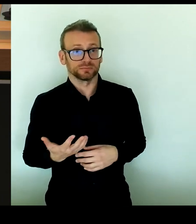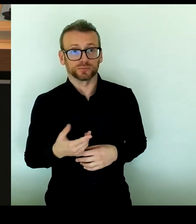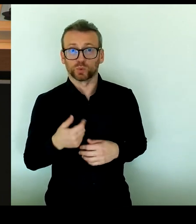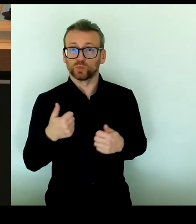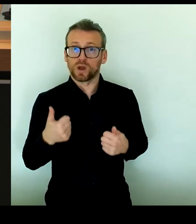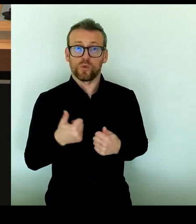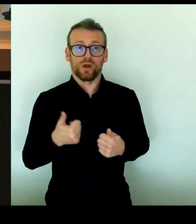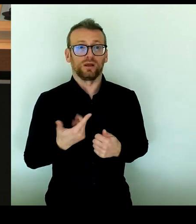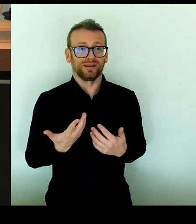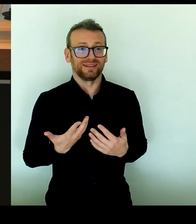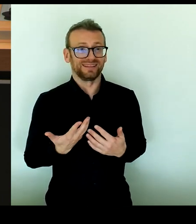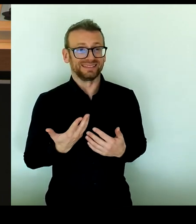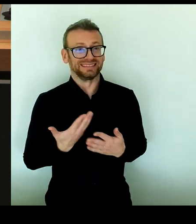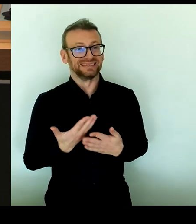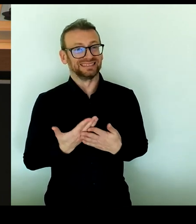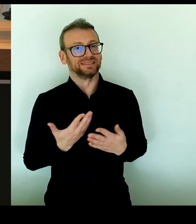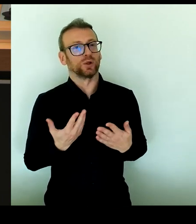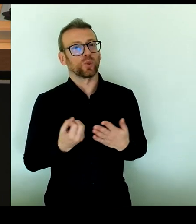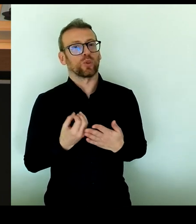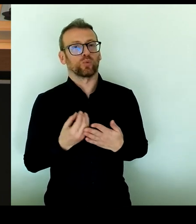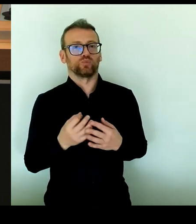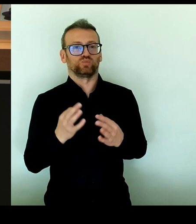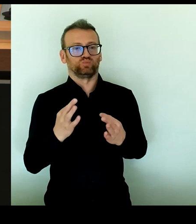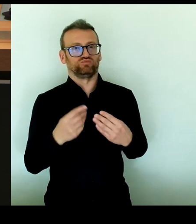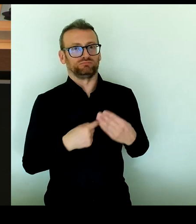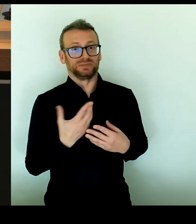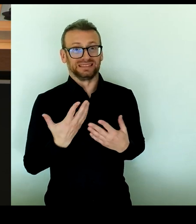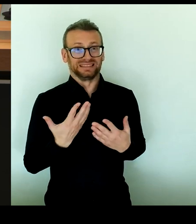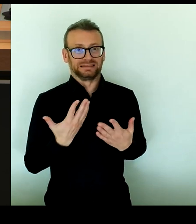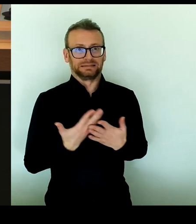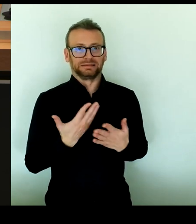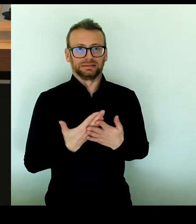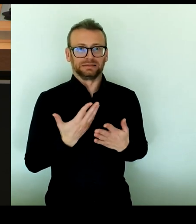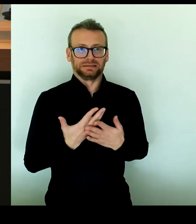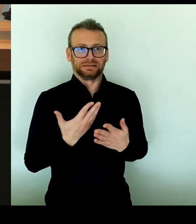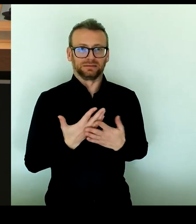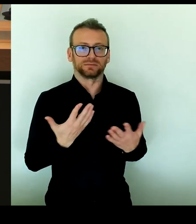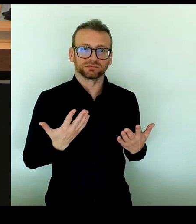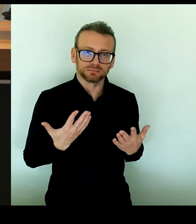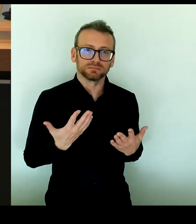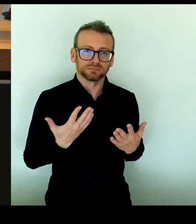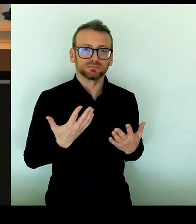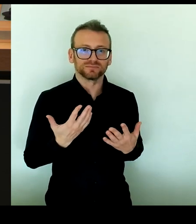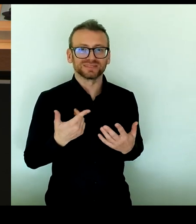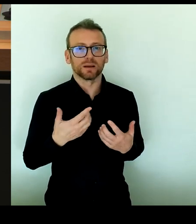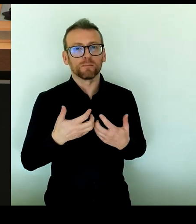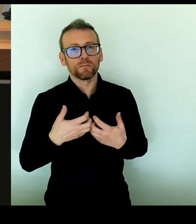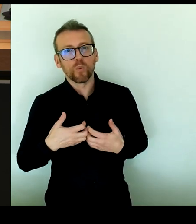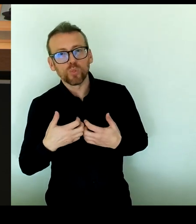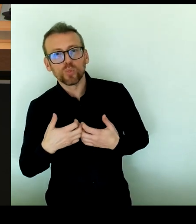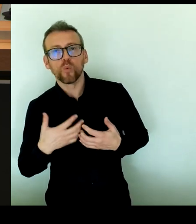Sicherungssesetz, und jetzt ist es wichtig für Sie, Herr Doktor Altu Kleingartenflächenschutzgesetz,